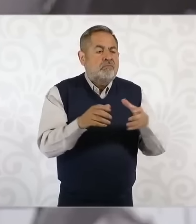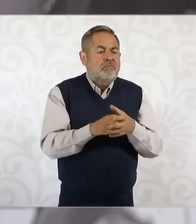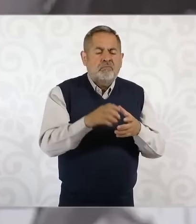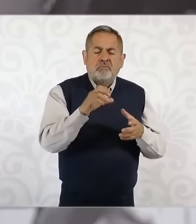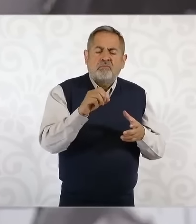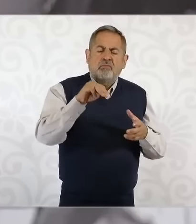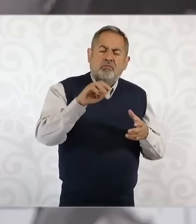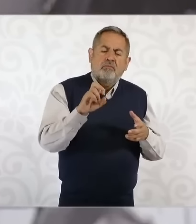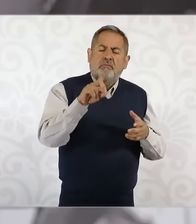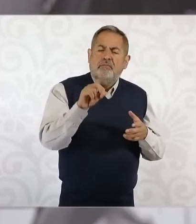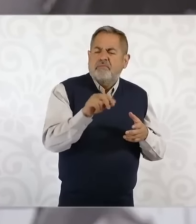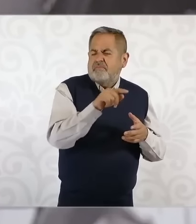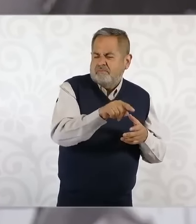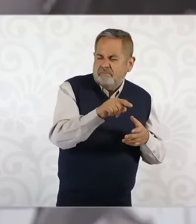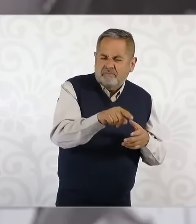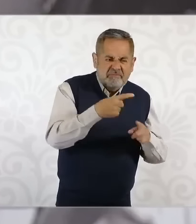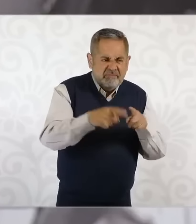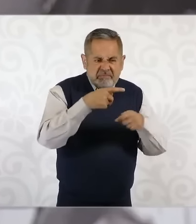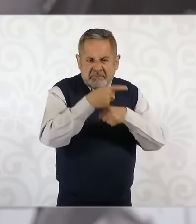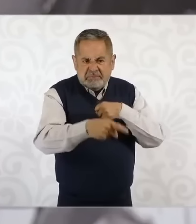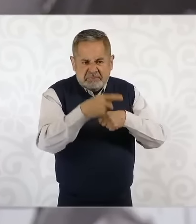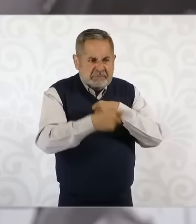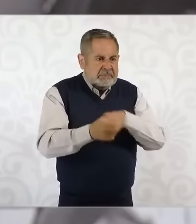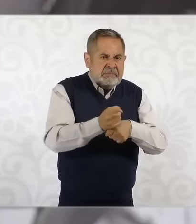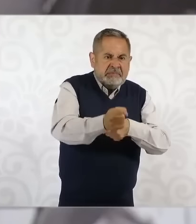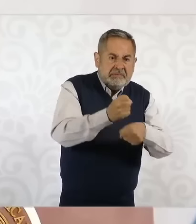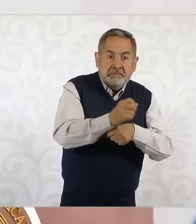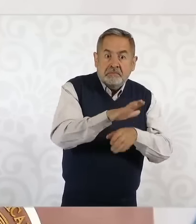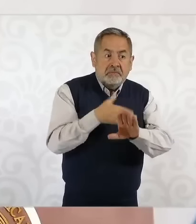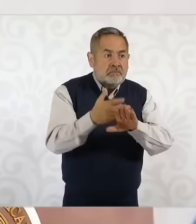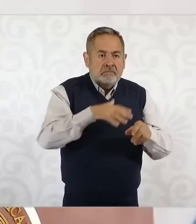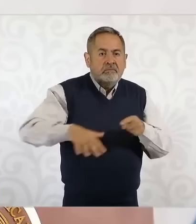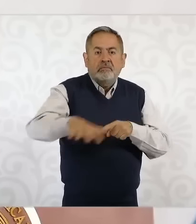generador de violencia en diversos municipios de Morelos, además de estar relacionado a delitos de